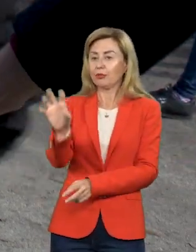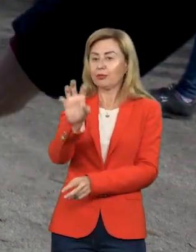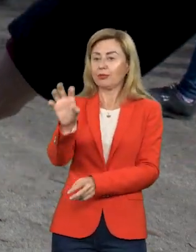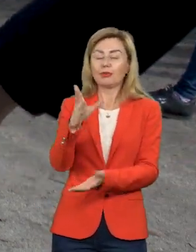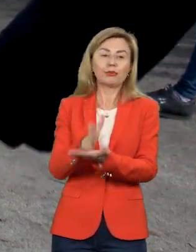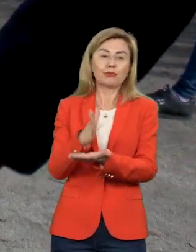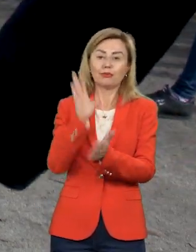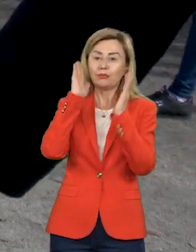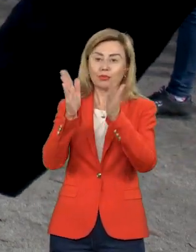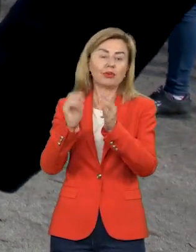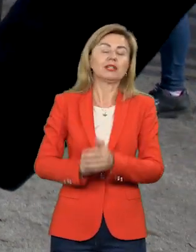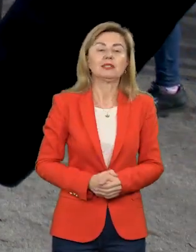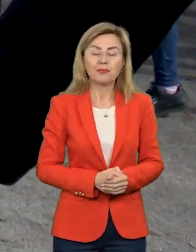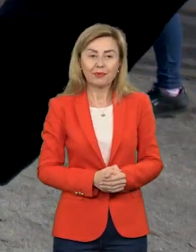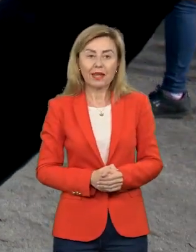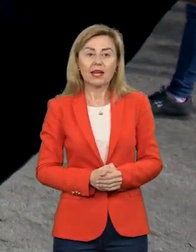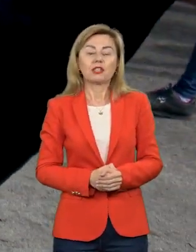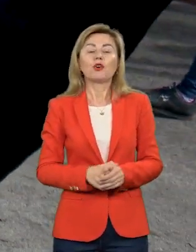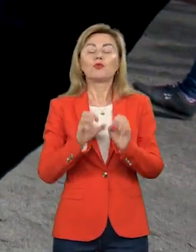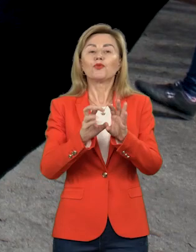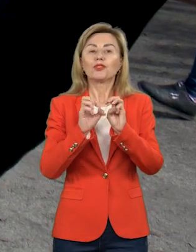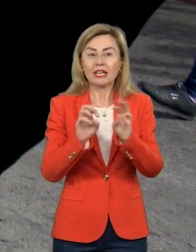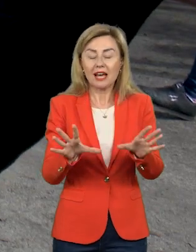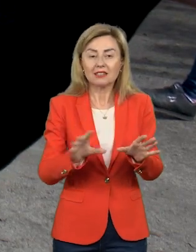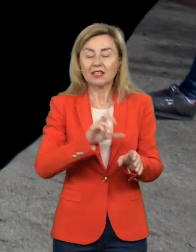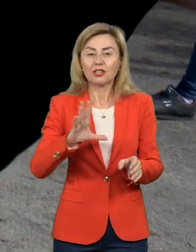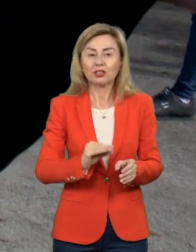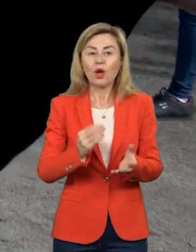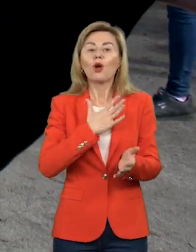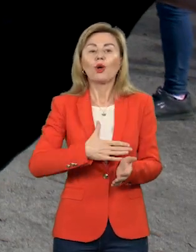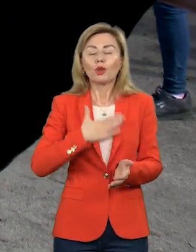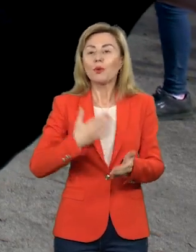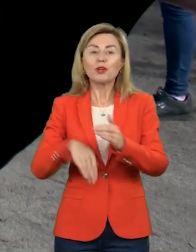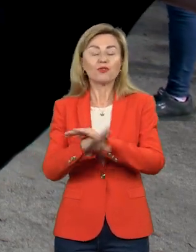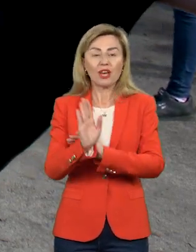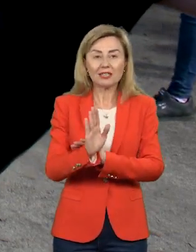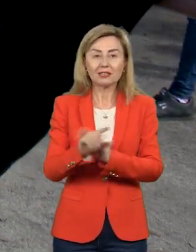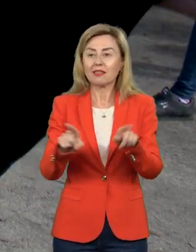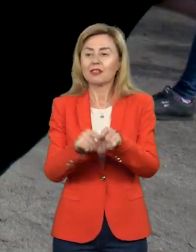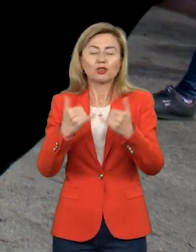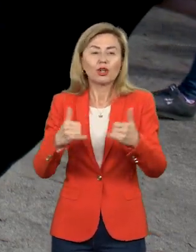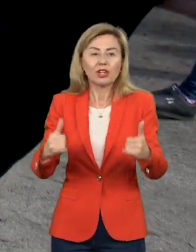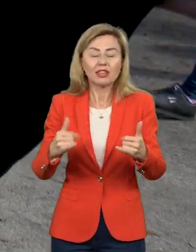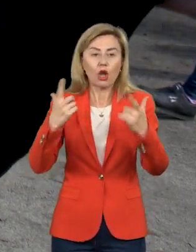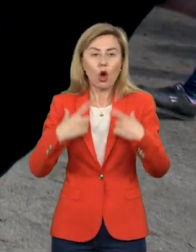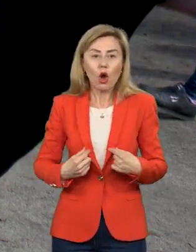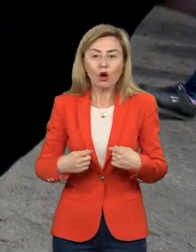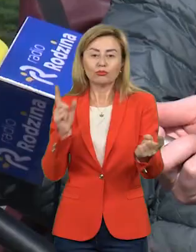Ja tak samo, po prostu lubię wyjść do innych osób i spędzić trochę czasu.